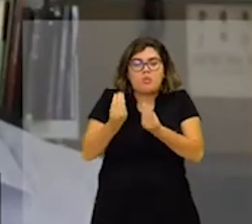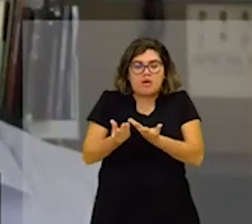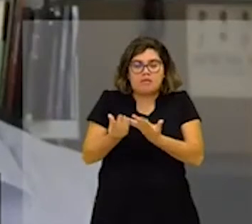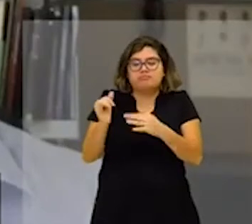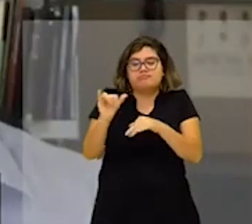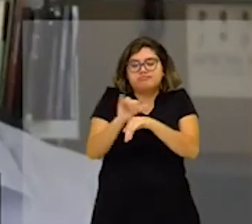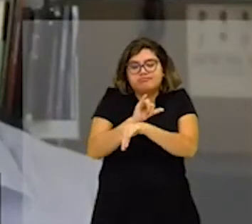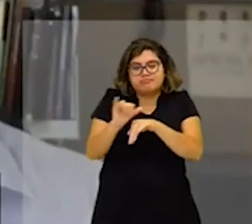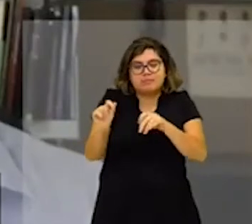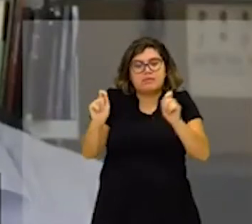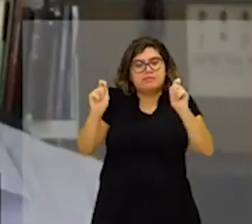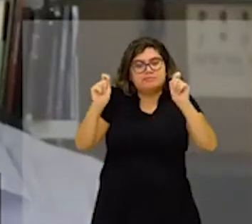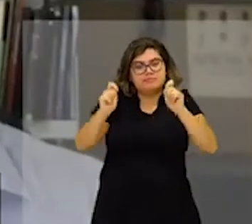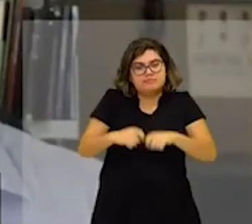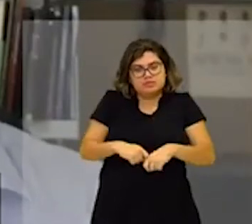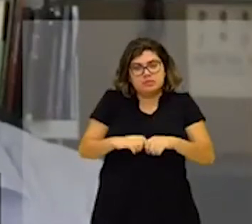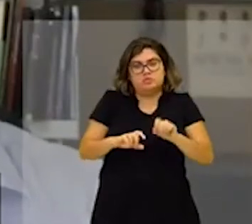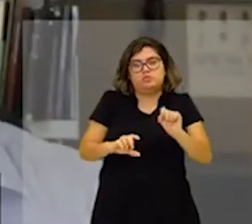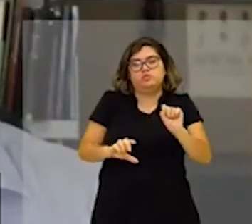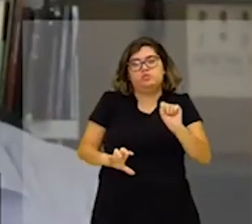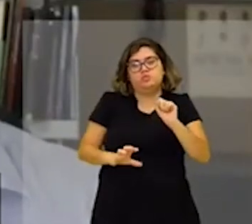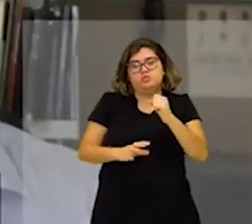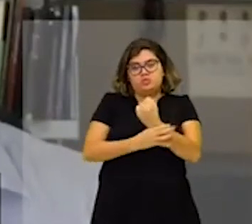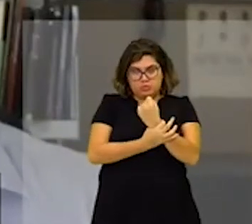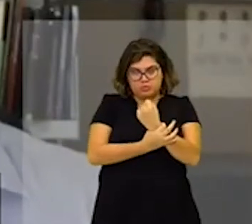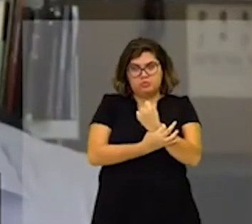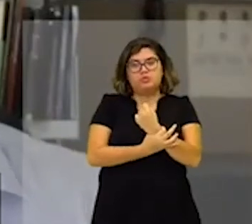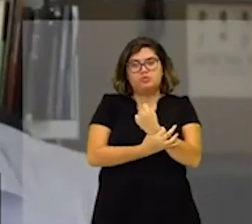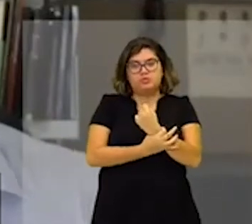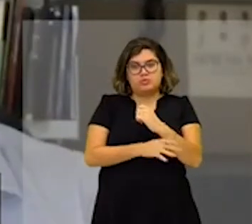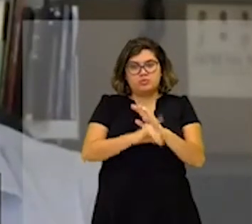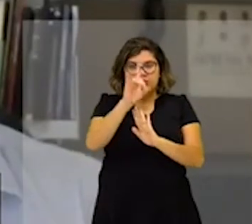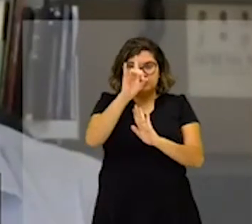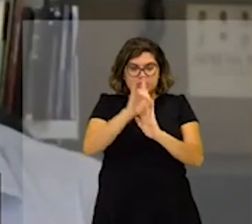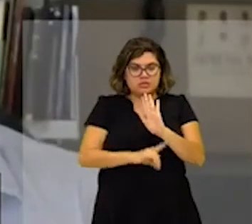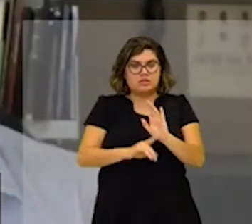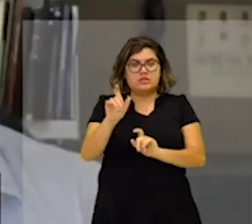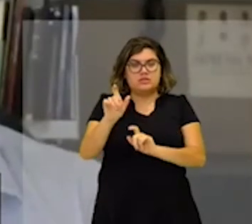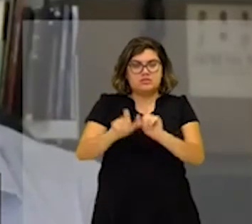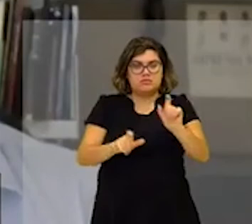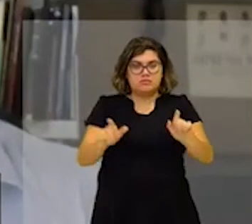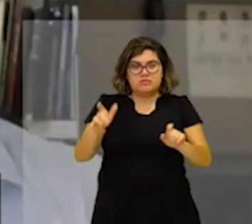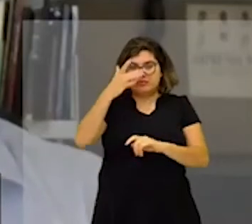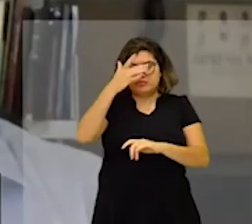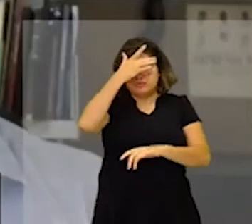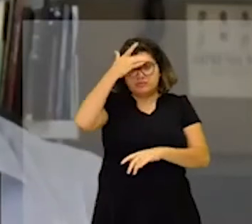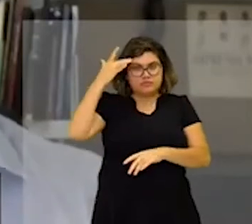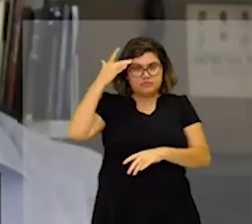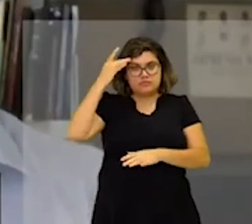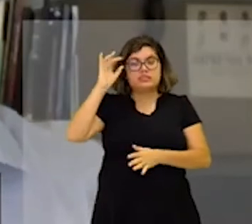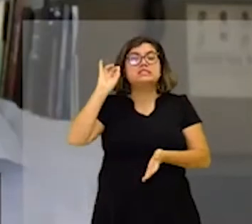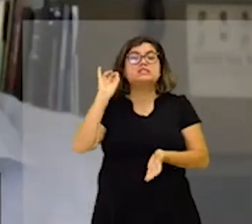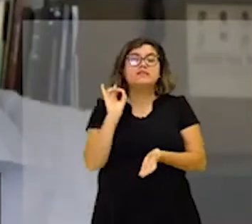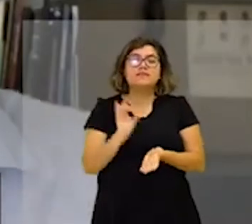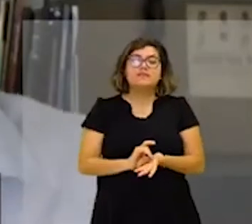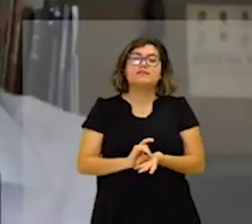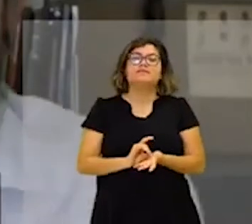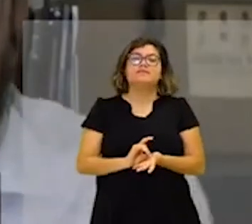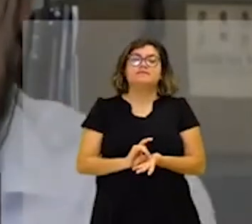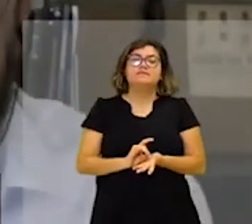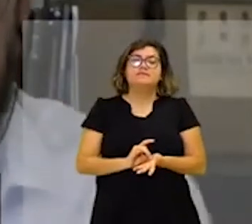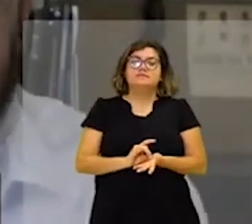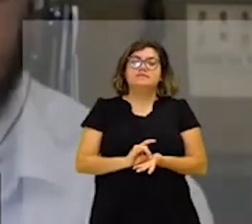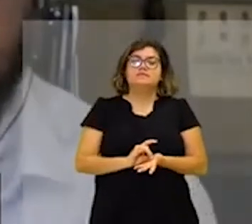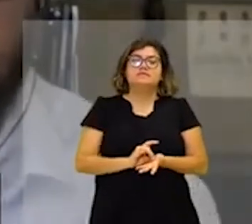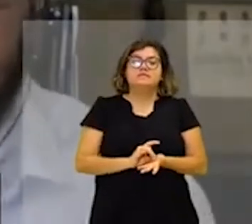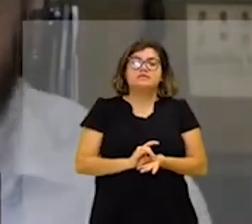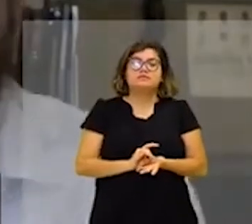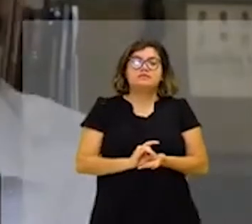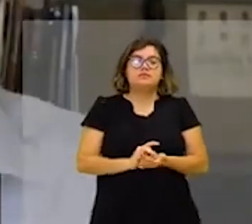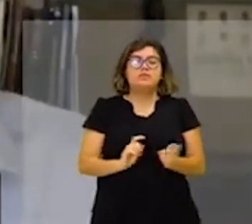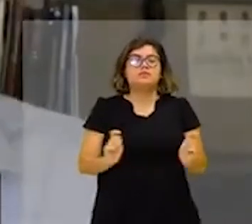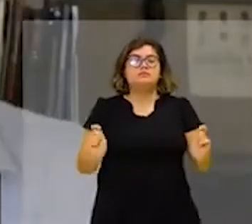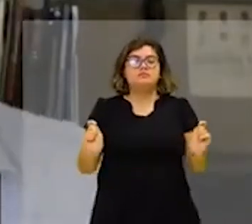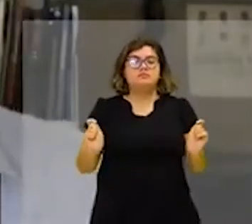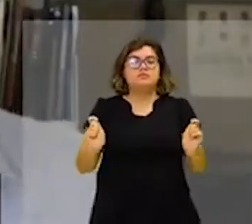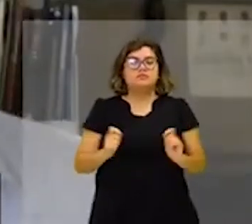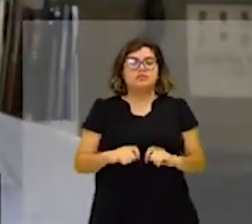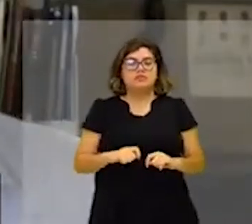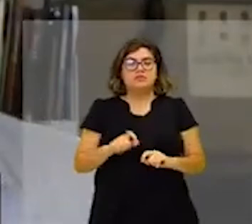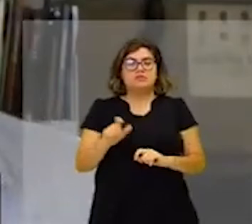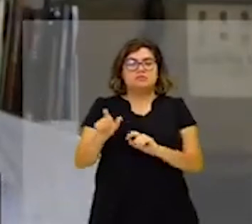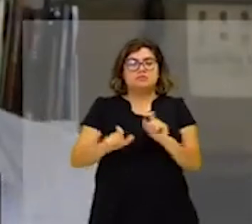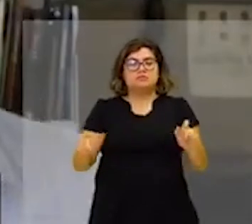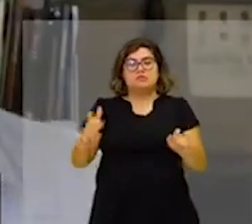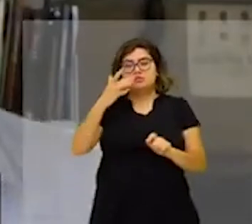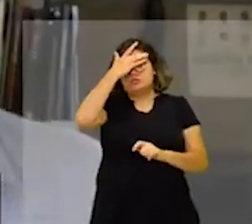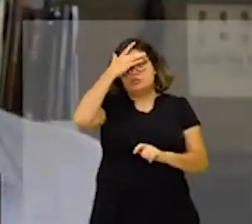possível assegurar o direito dos sujeitos que diz Fátima são potenciais pessoas ao usufruírem das